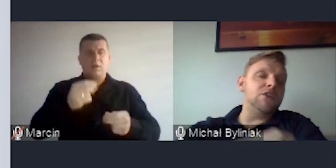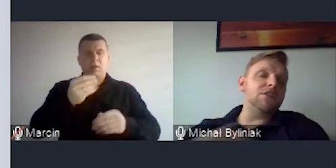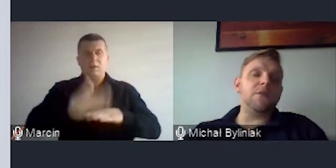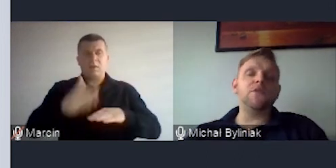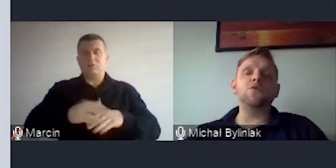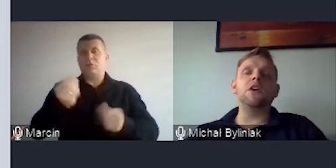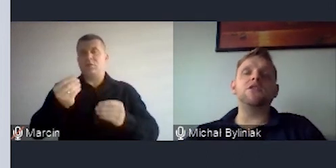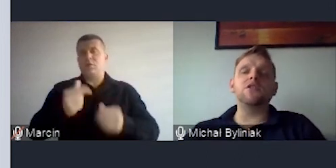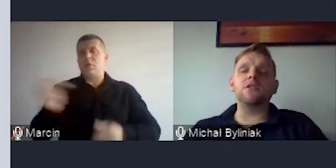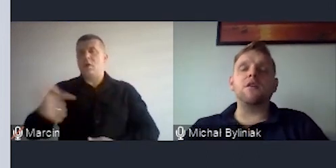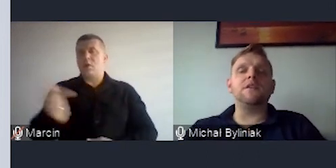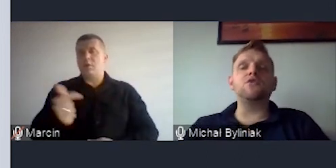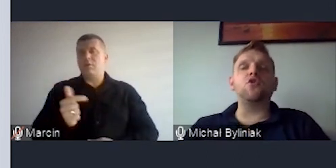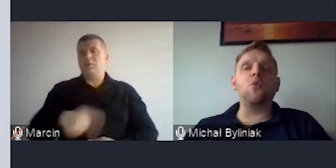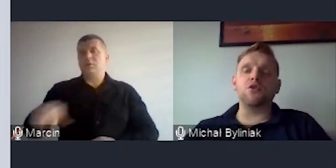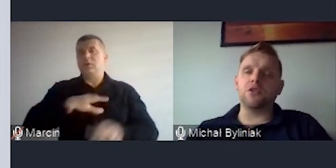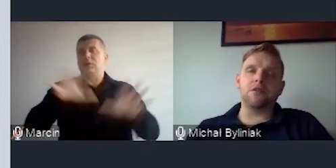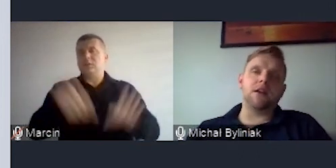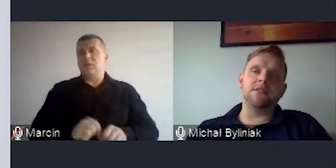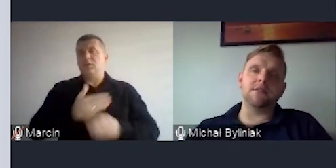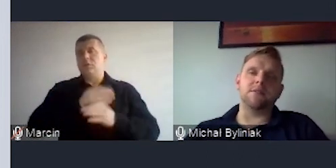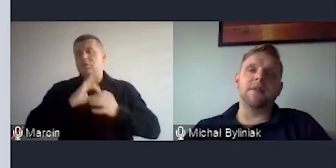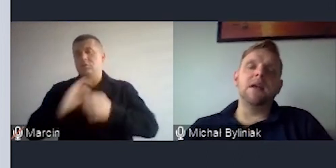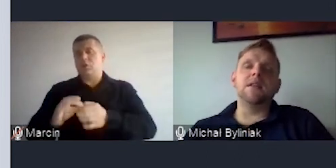czyli zobowiązujecie się do zachowania ciągłości jego realizacji.